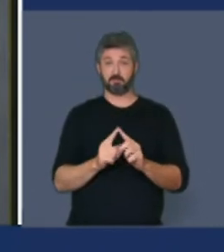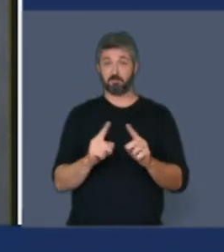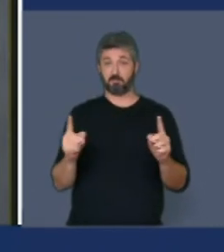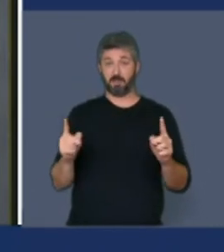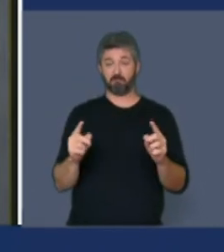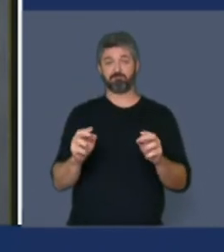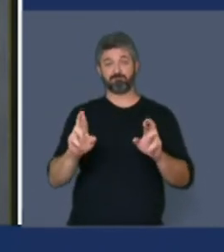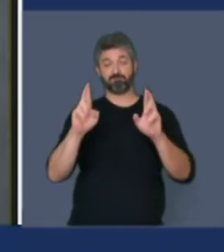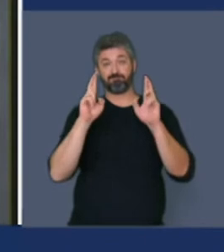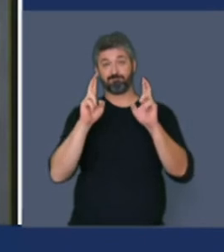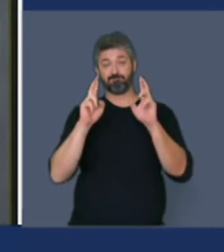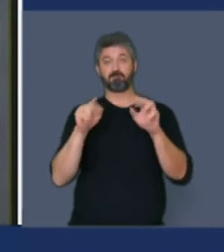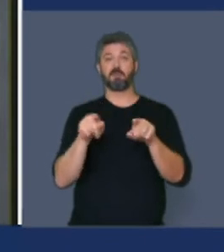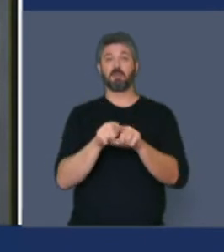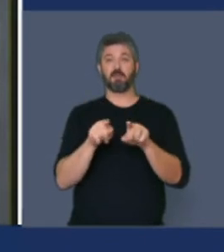ESPERAMOS AINDA A INCORPORAÇÃO DO MEDICAMENTO